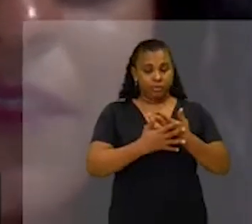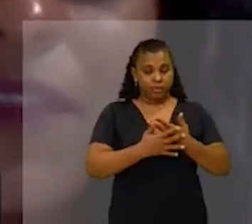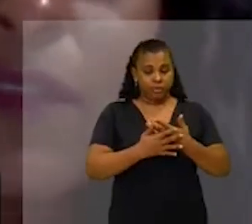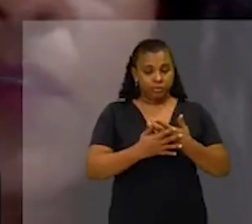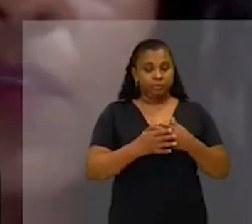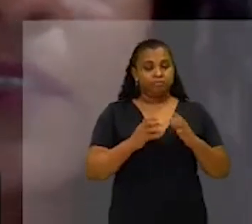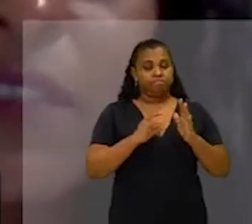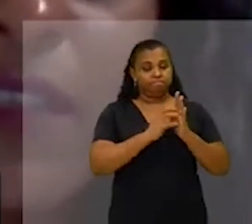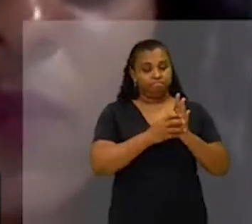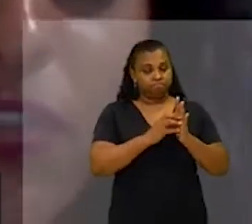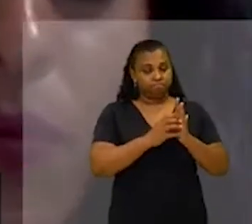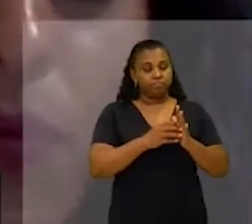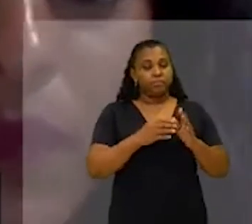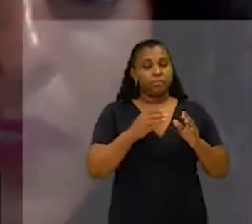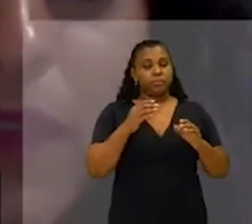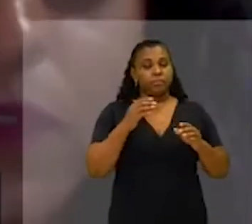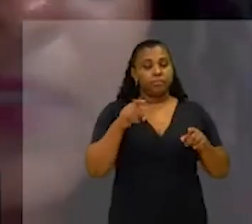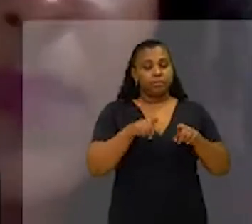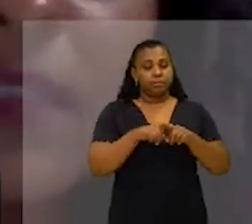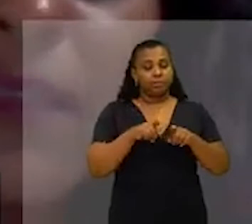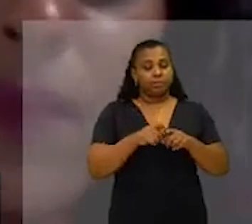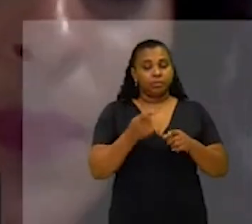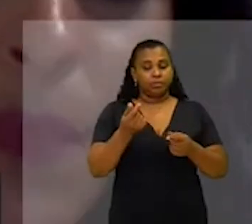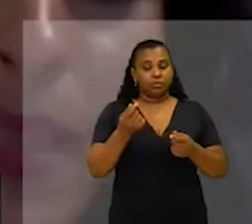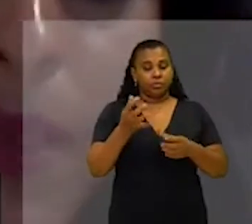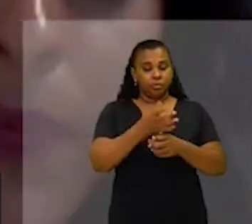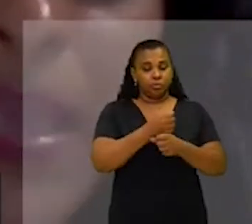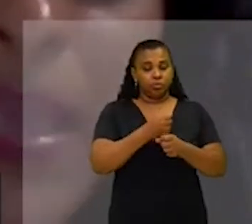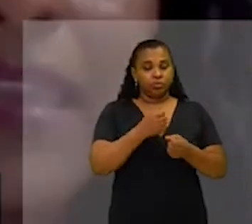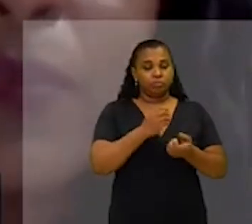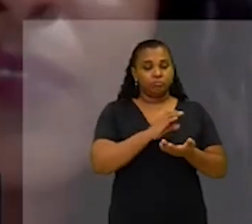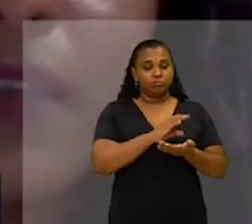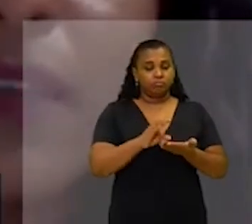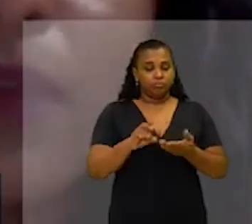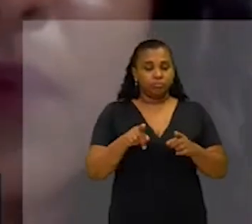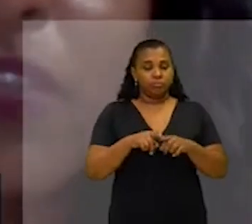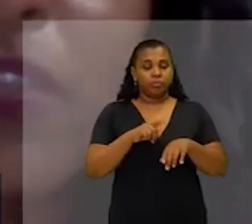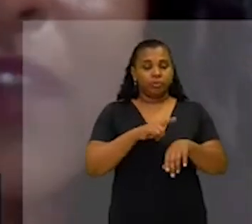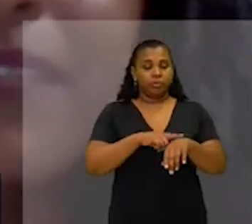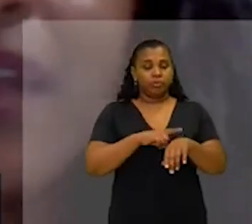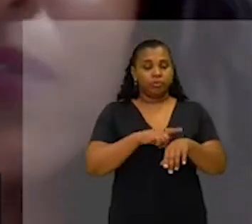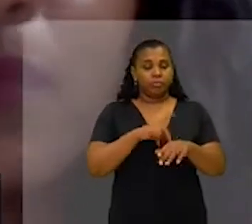acessíveis sobre as prestações de contas e sua aplicação em tempo real e aí botando realmente dá